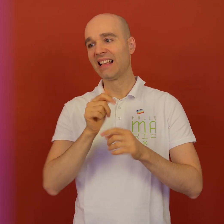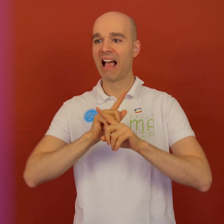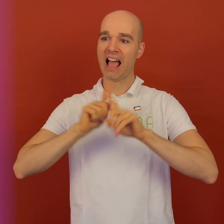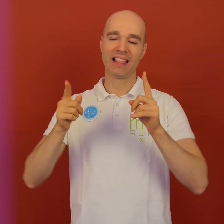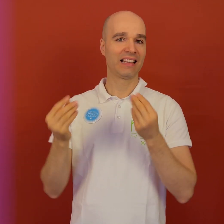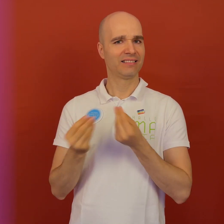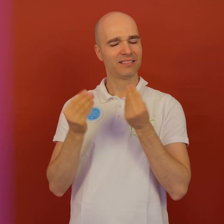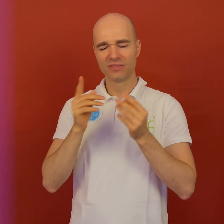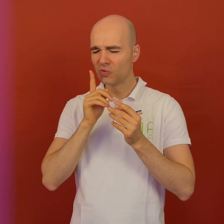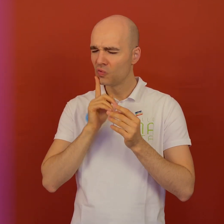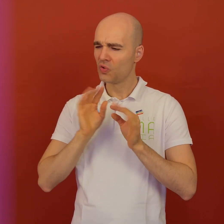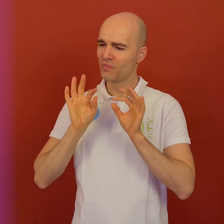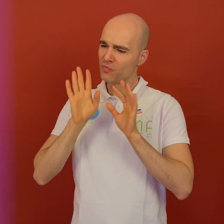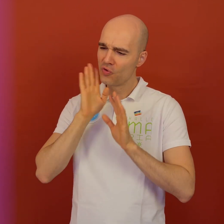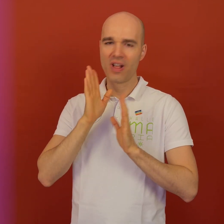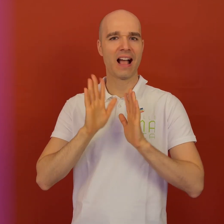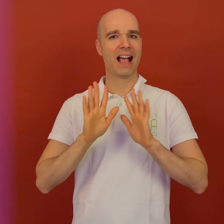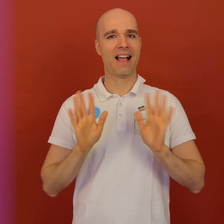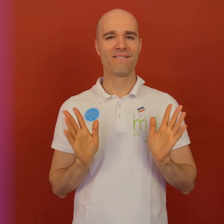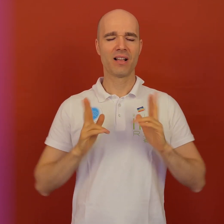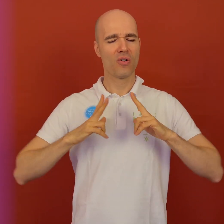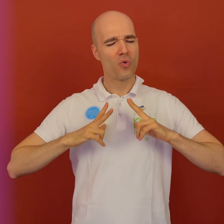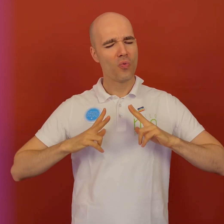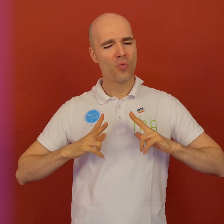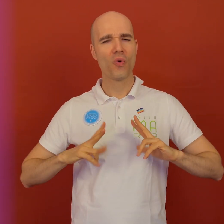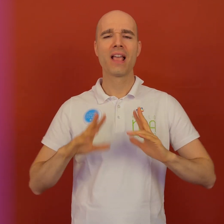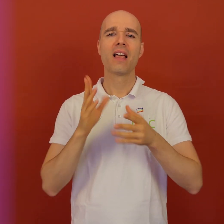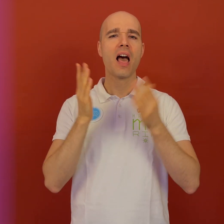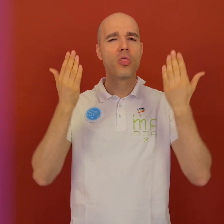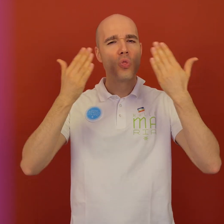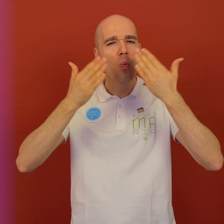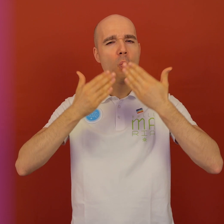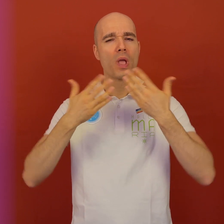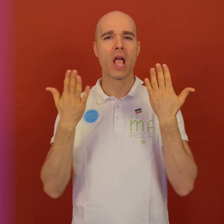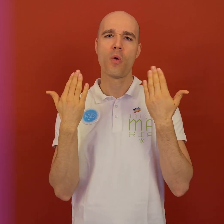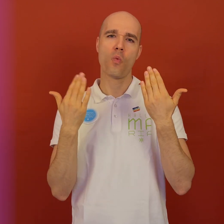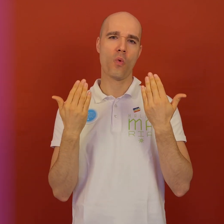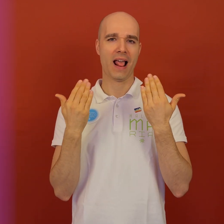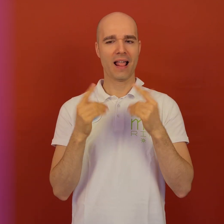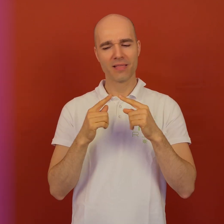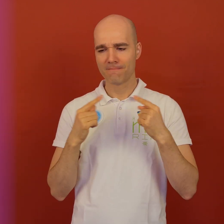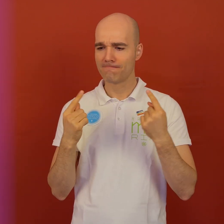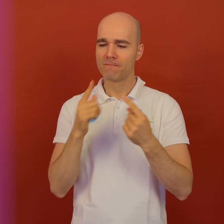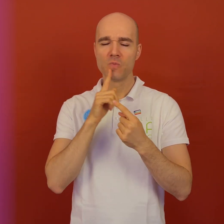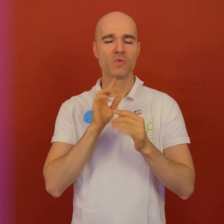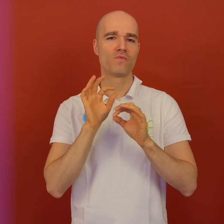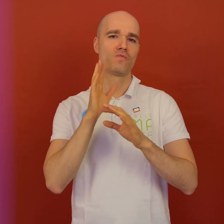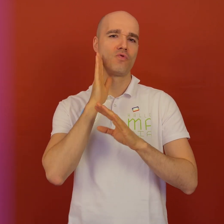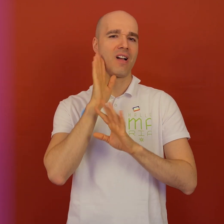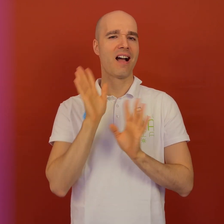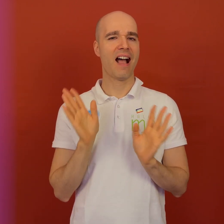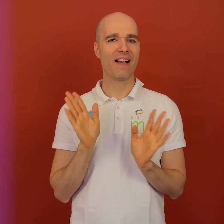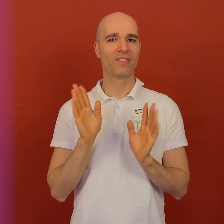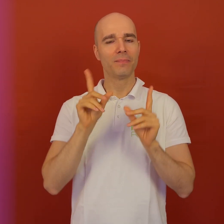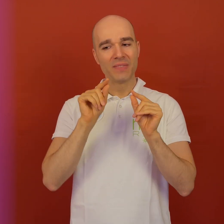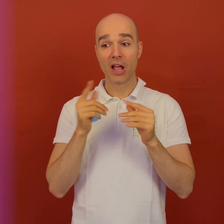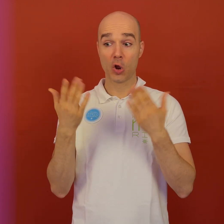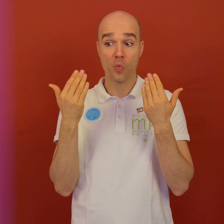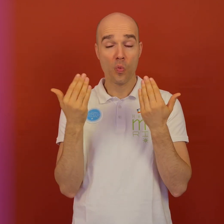und nichts anderes machen. Der Raum sollte ruhig, dunkel und kühl sein und du solltest darin nur schlafen.